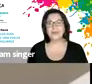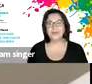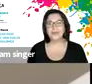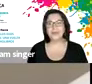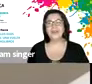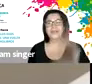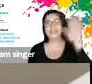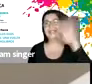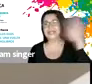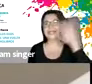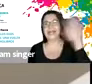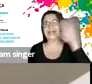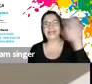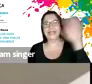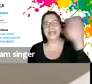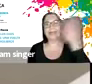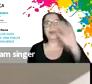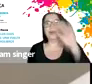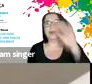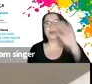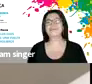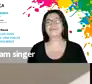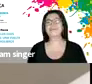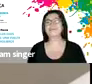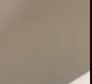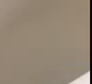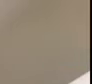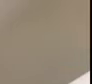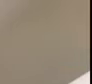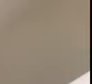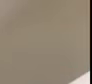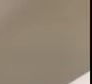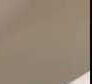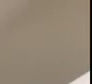y espero decir aquí tapabocas